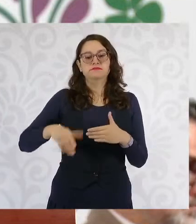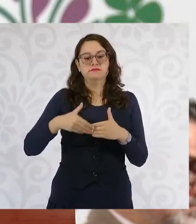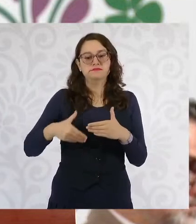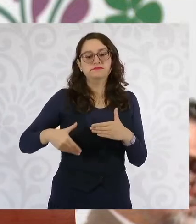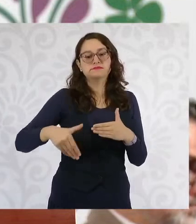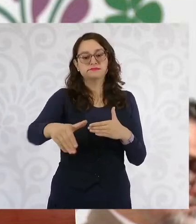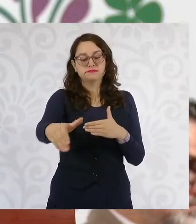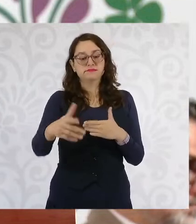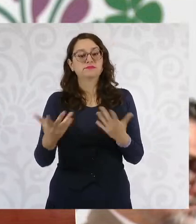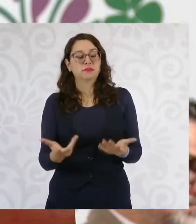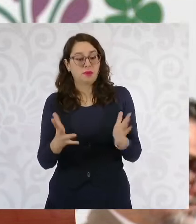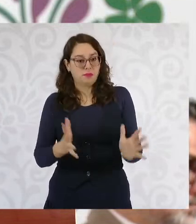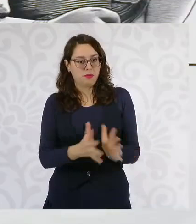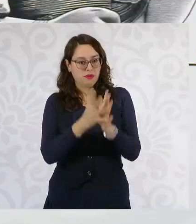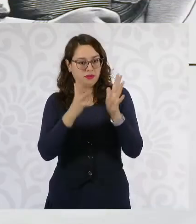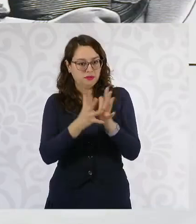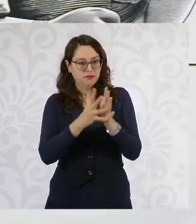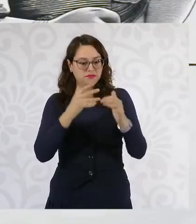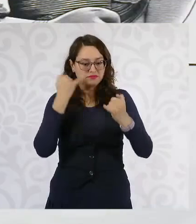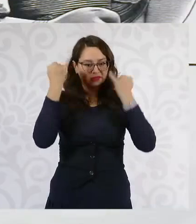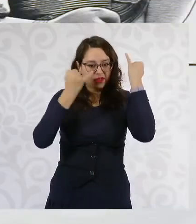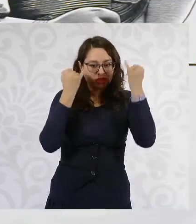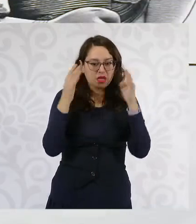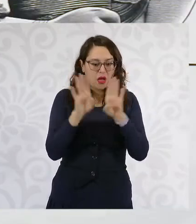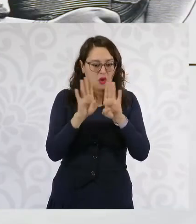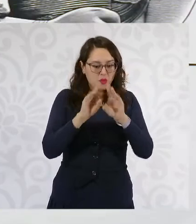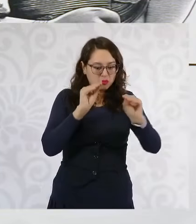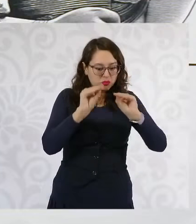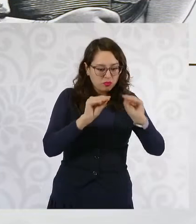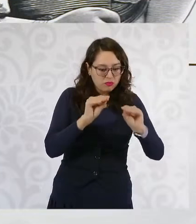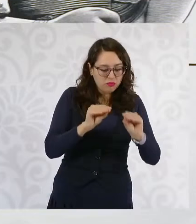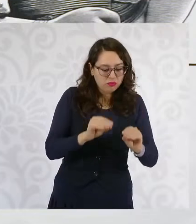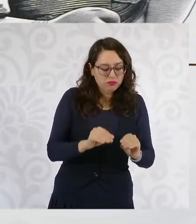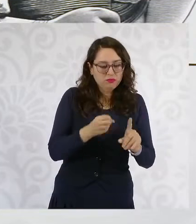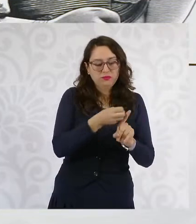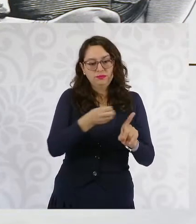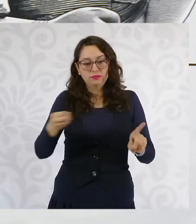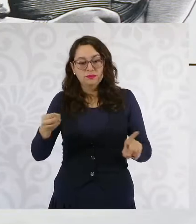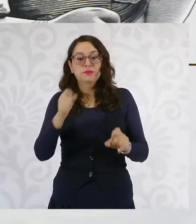de participar en el diseño y manufactura de línea continuarán realizando la inv